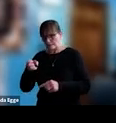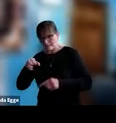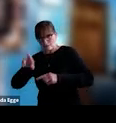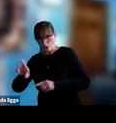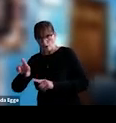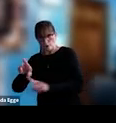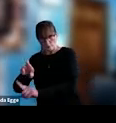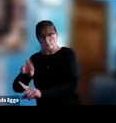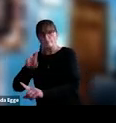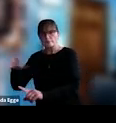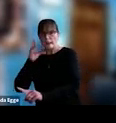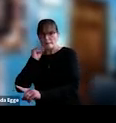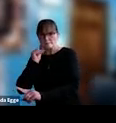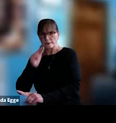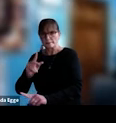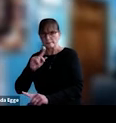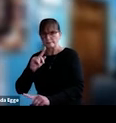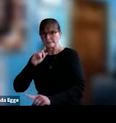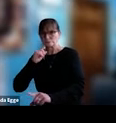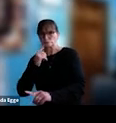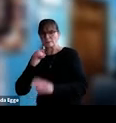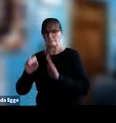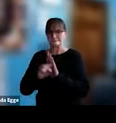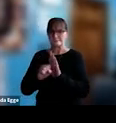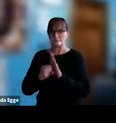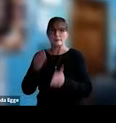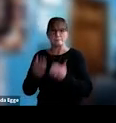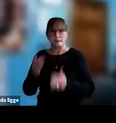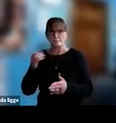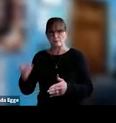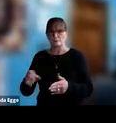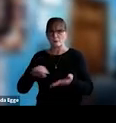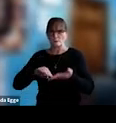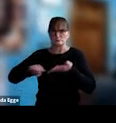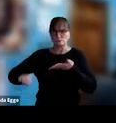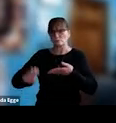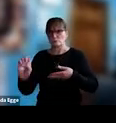y experimentó síntomas extremos, tal vez fue dada de alta de la sala de emergencias